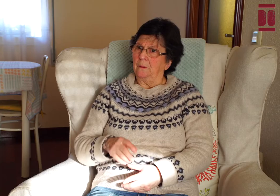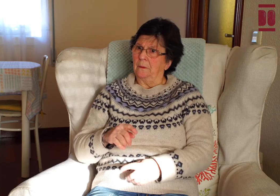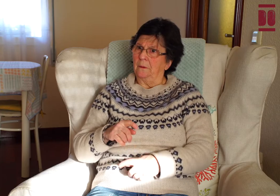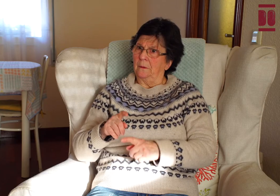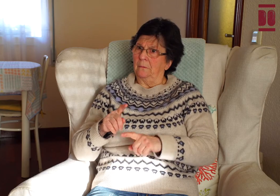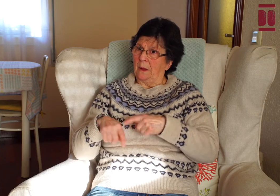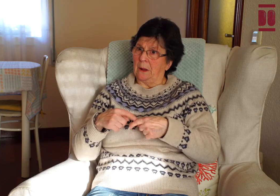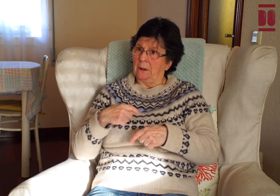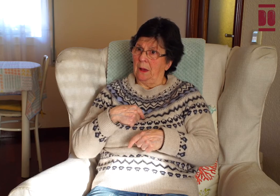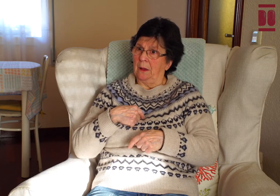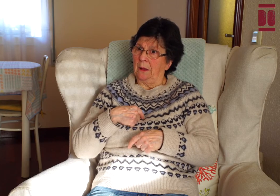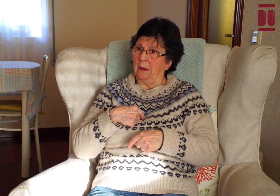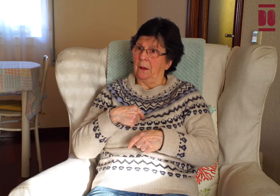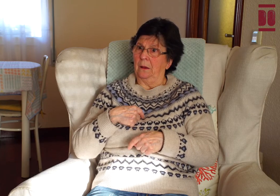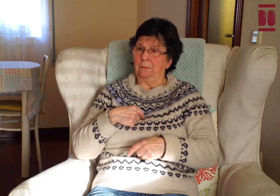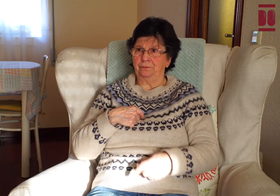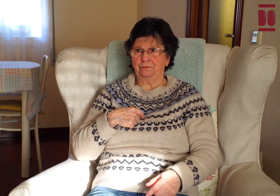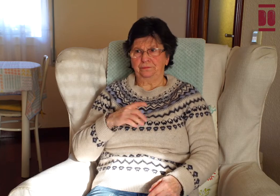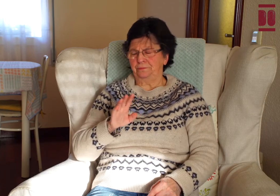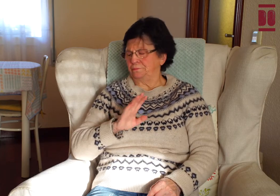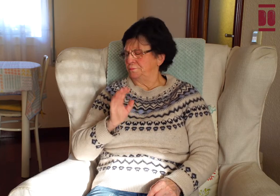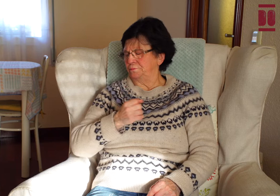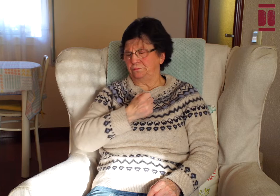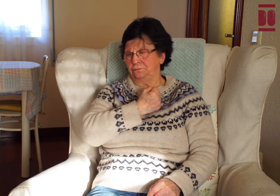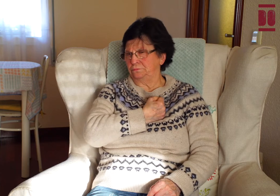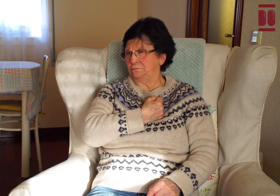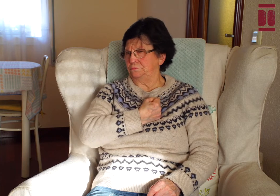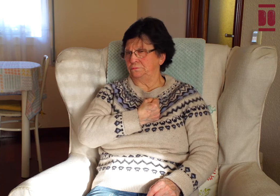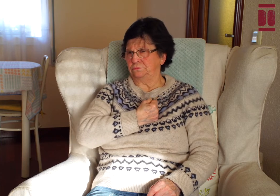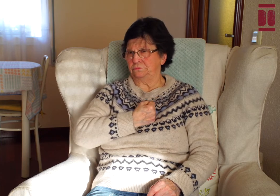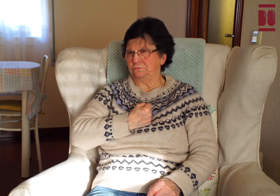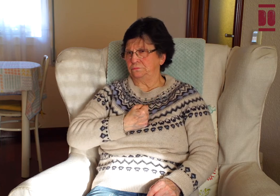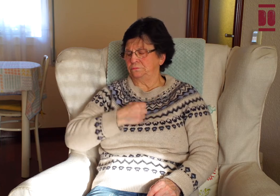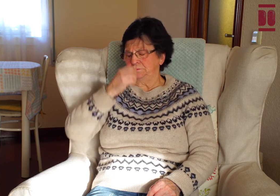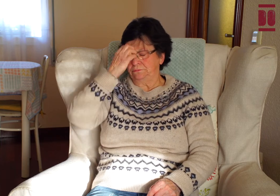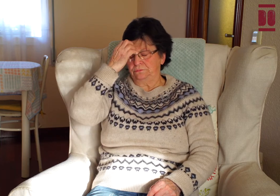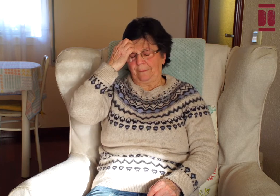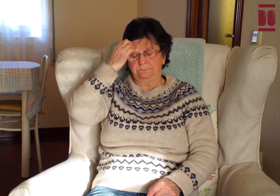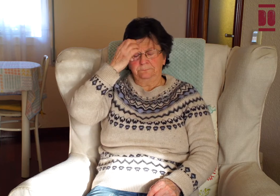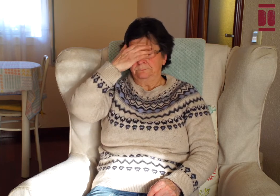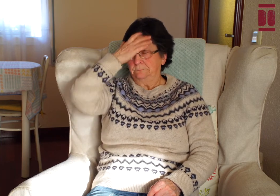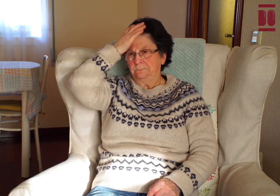¿Mi familia? Nada, nada, pasó un hambre...